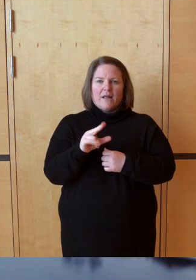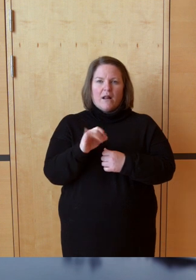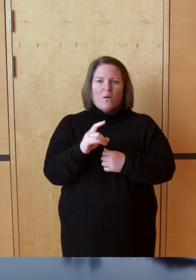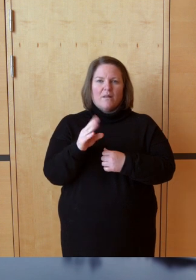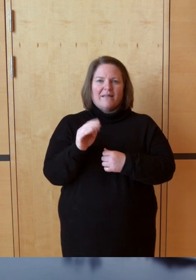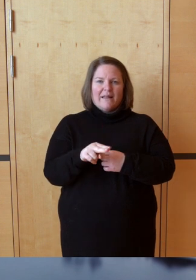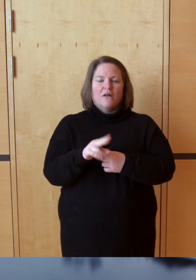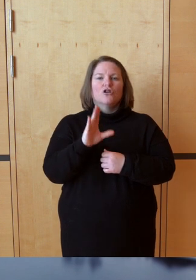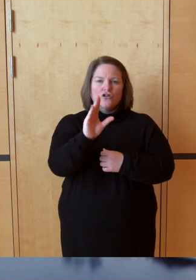Ja